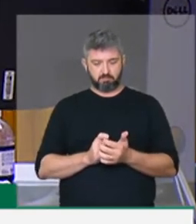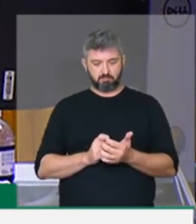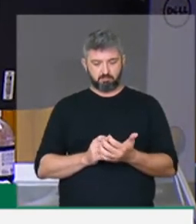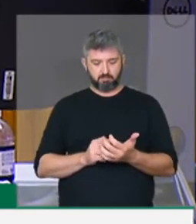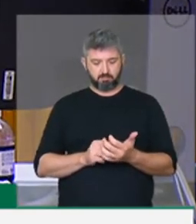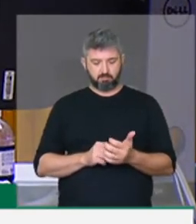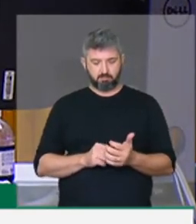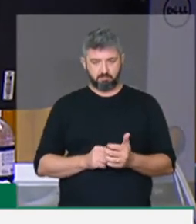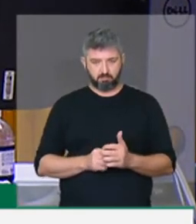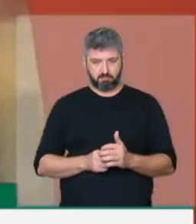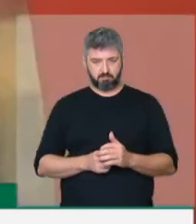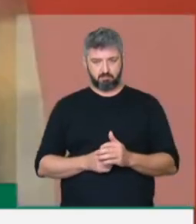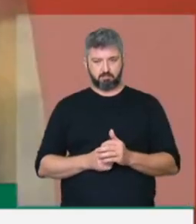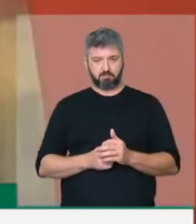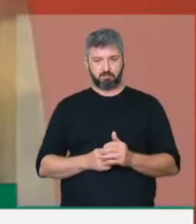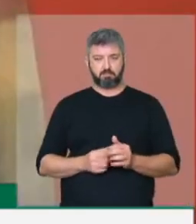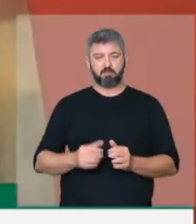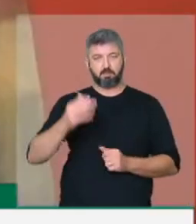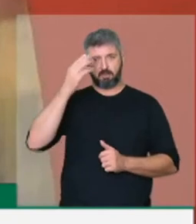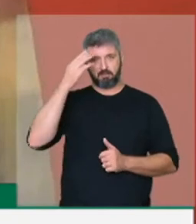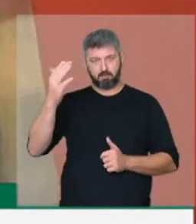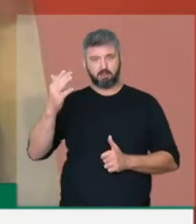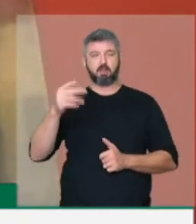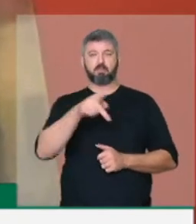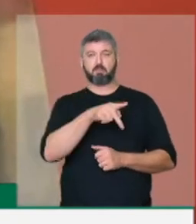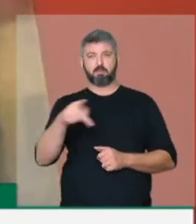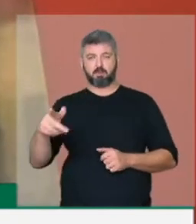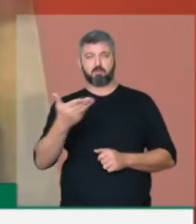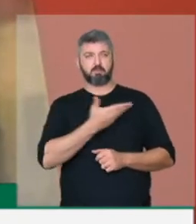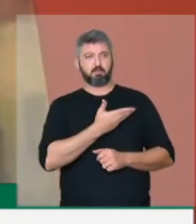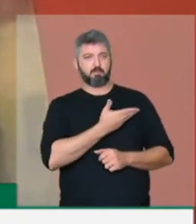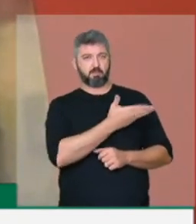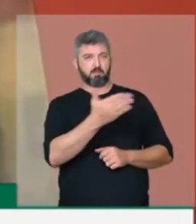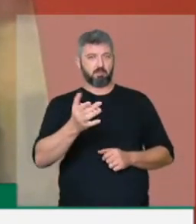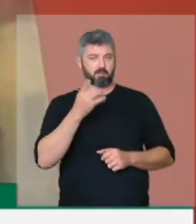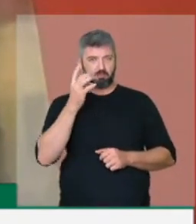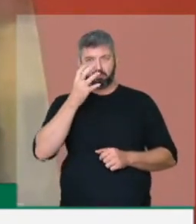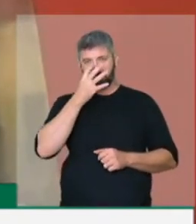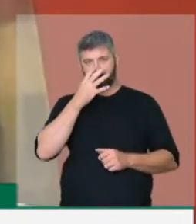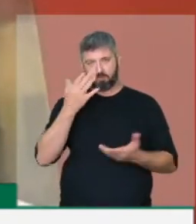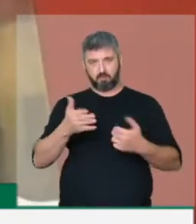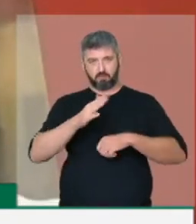FONTANA UM MINUTO. ENQUANTO DEPUTADA SORAYA SOBE É TRIBUNA. -- [DEP. ALEXIS FONTEYNE]: OBRIGADO DEPUTADO, COLEGAS QUE NOS ACOMPANHAM